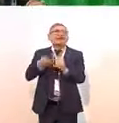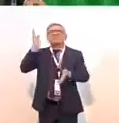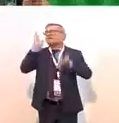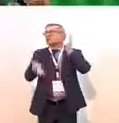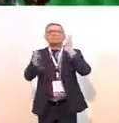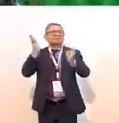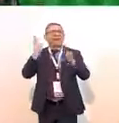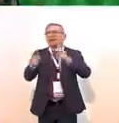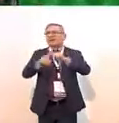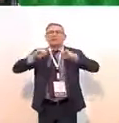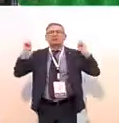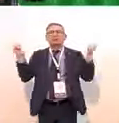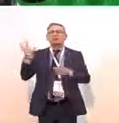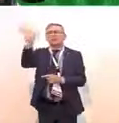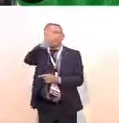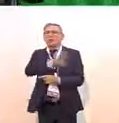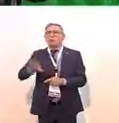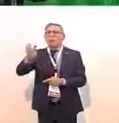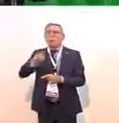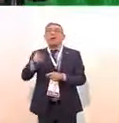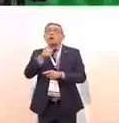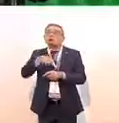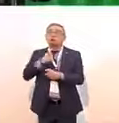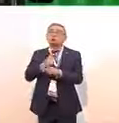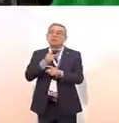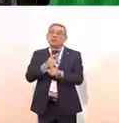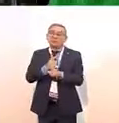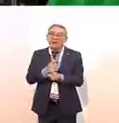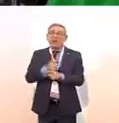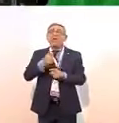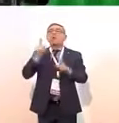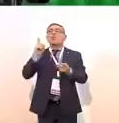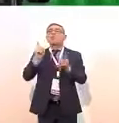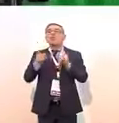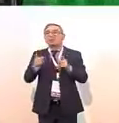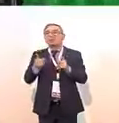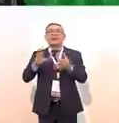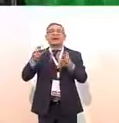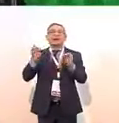punto vero è che va fatto un political compact, in Europa; un social compact in Europa: spiegare